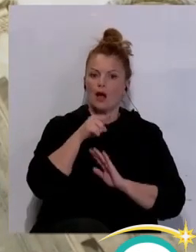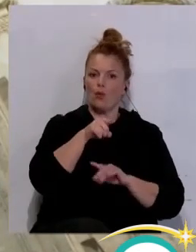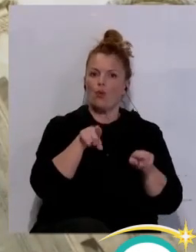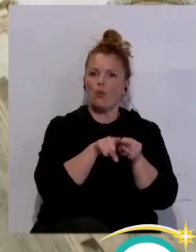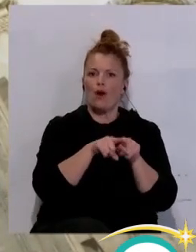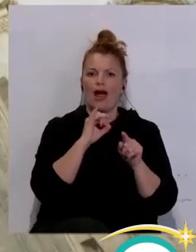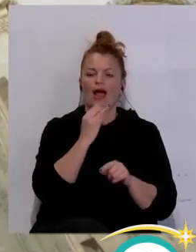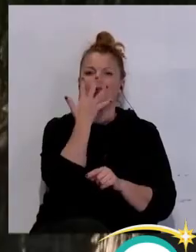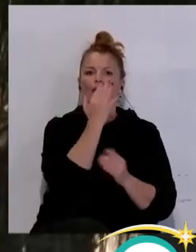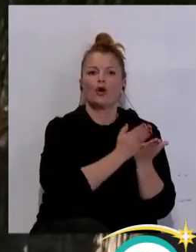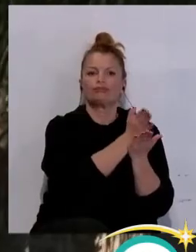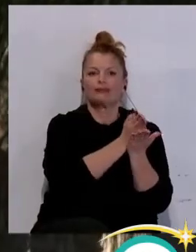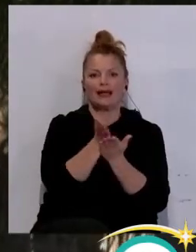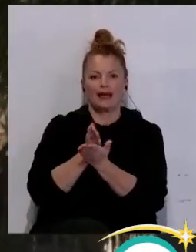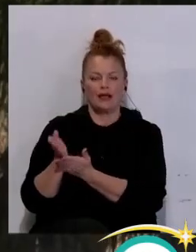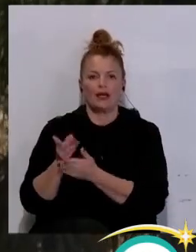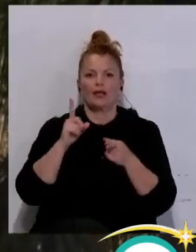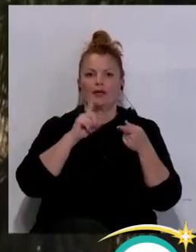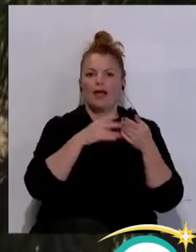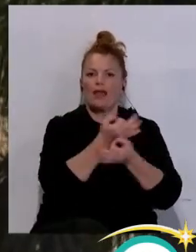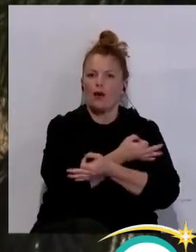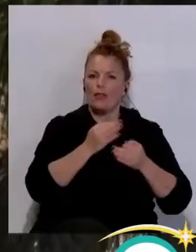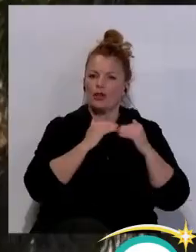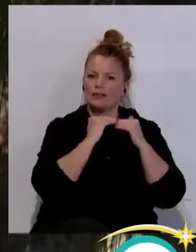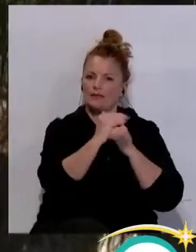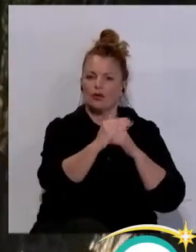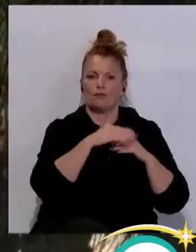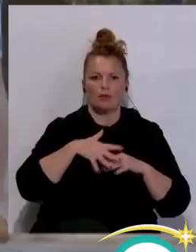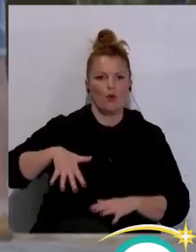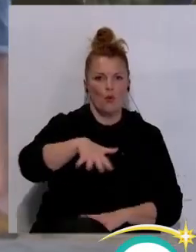cinco ejes que van desde la adecuación sostenible del eje urbano la puesta en